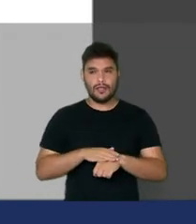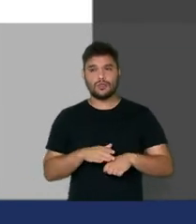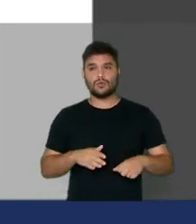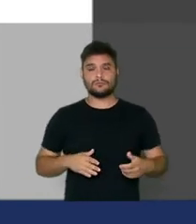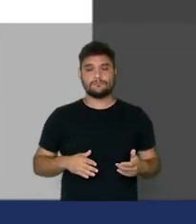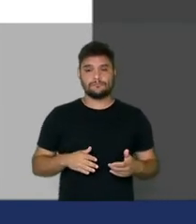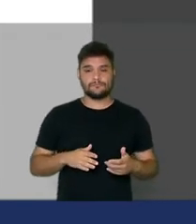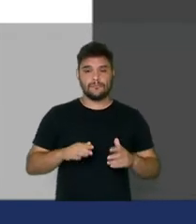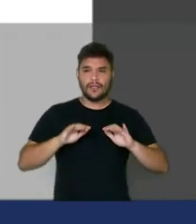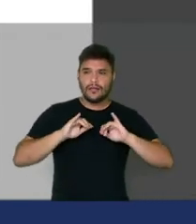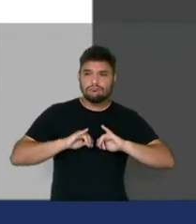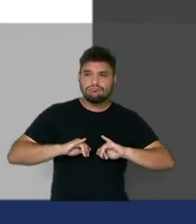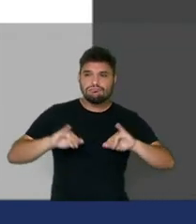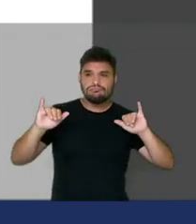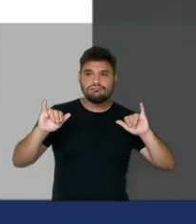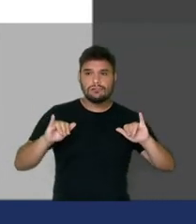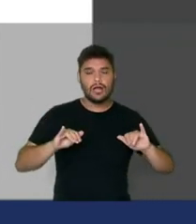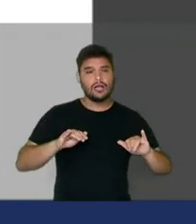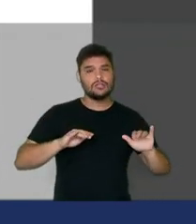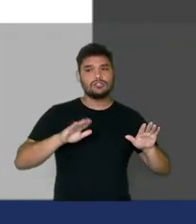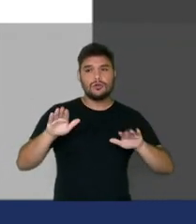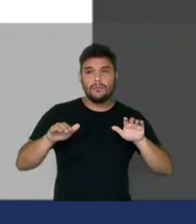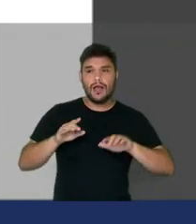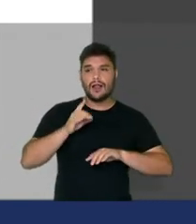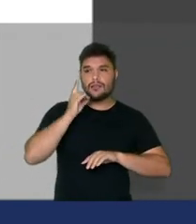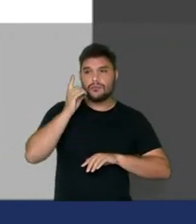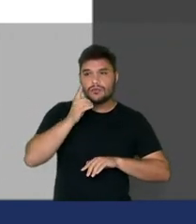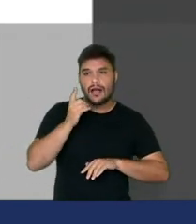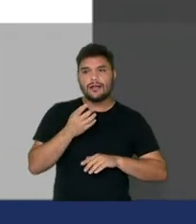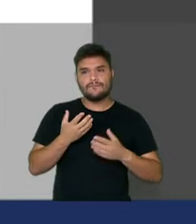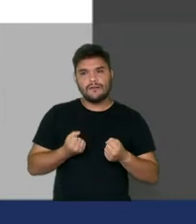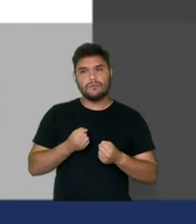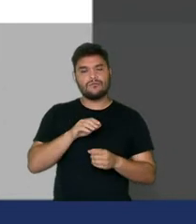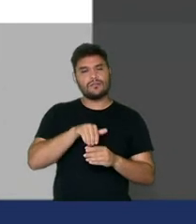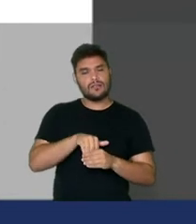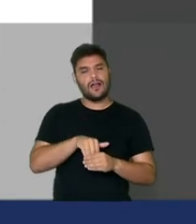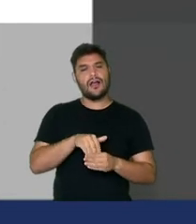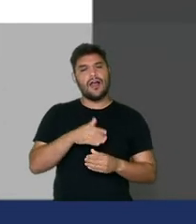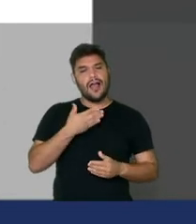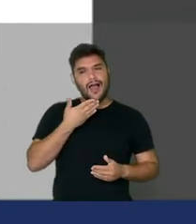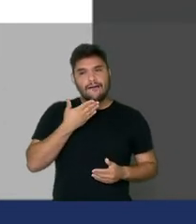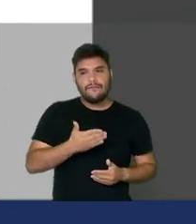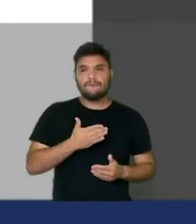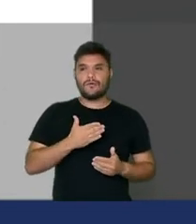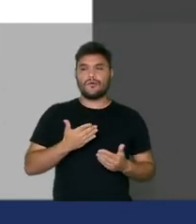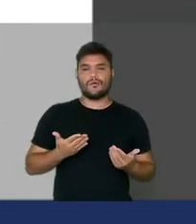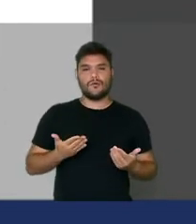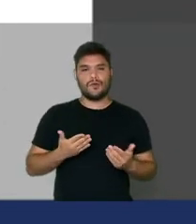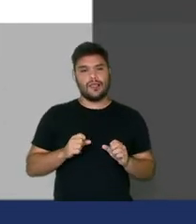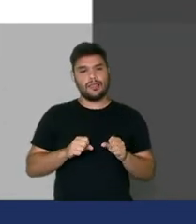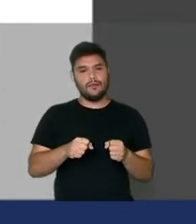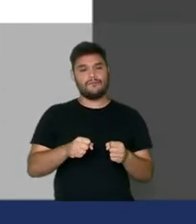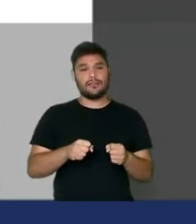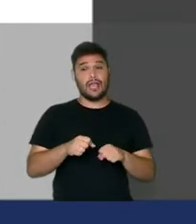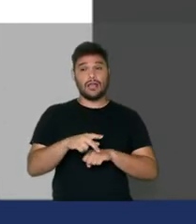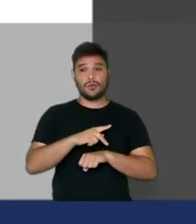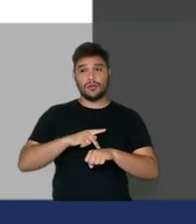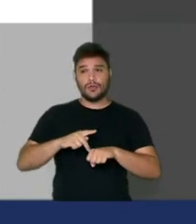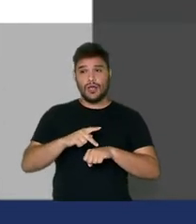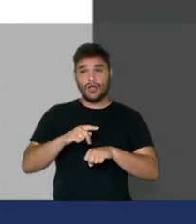NÓS TEMOS O PRAZER DE NESSE MOMENTO CONCLAMAR A TODOS OS PARLAMENTARES A VOTAR A FAVOR,